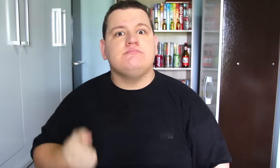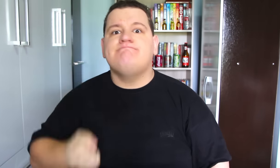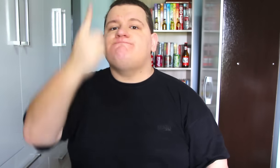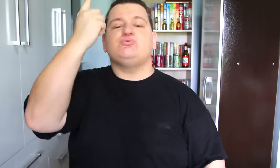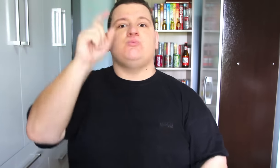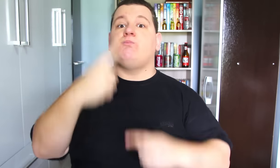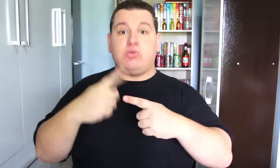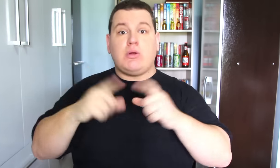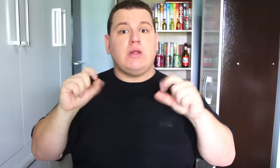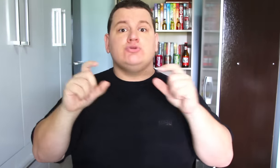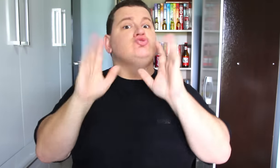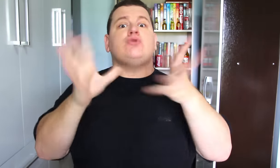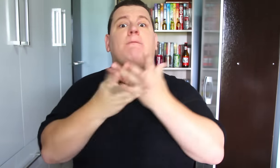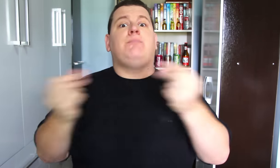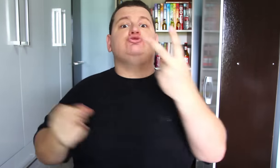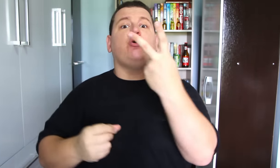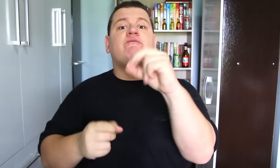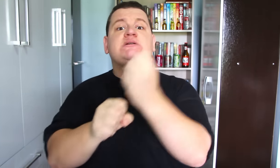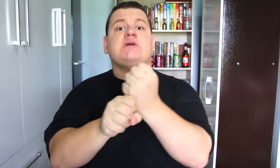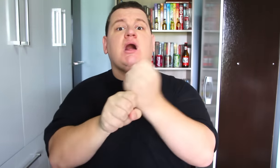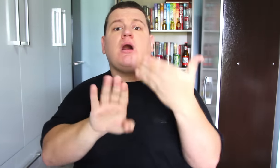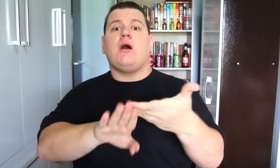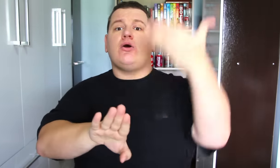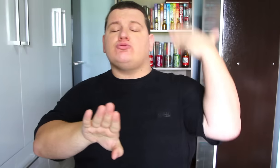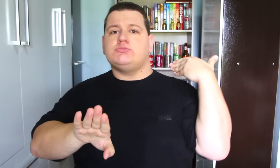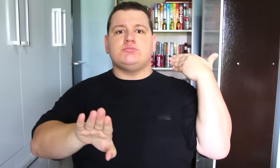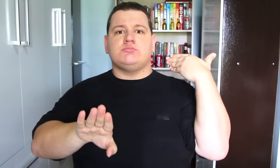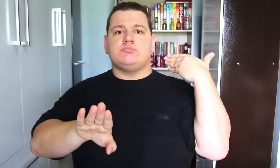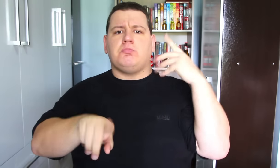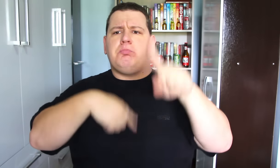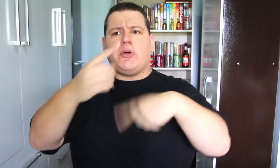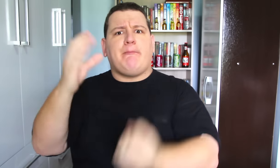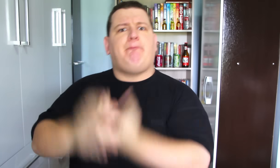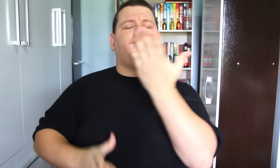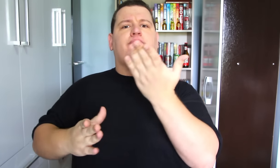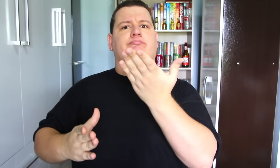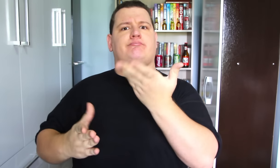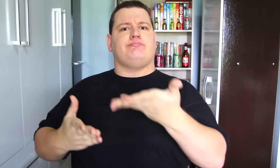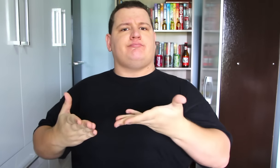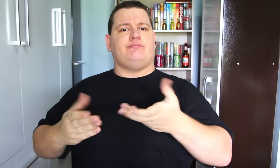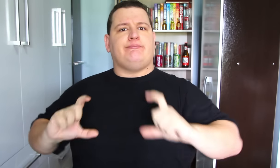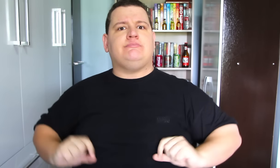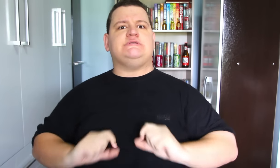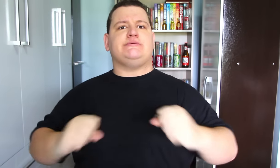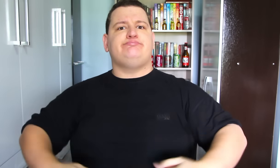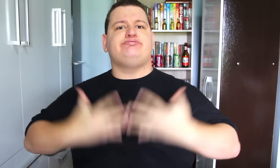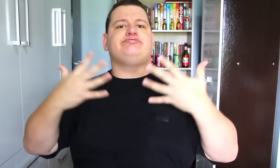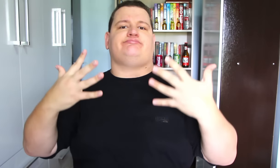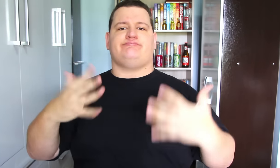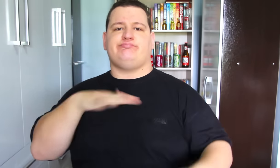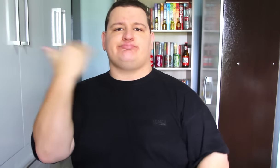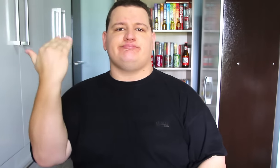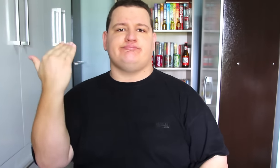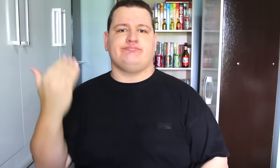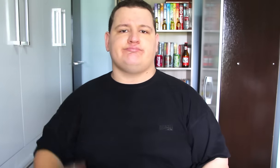O estranho é que a doença já não causava mais problemas ao ator há quase dois anos.